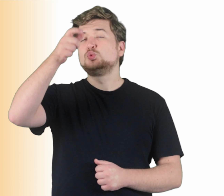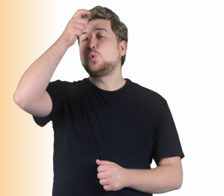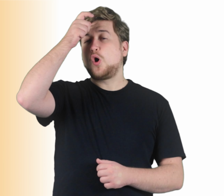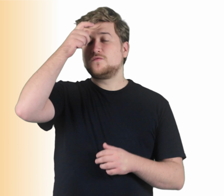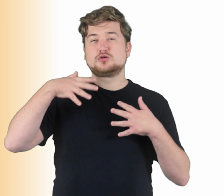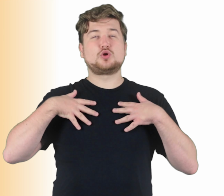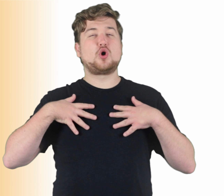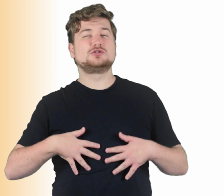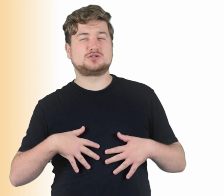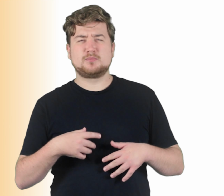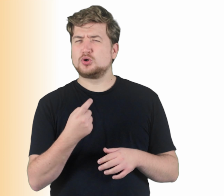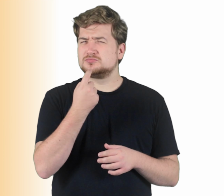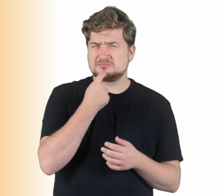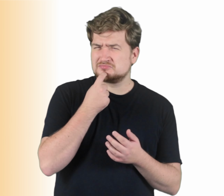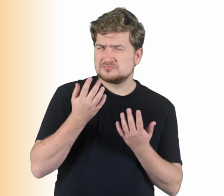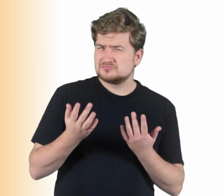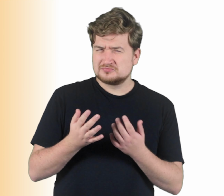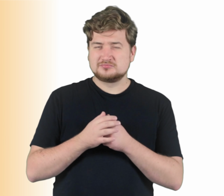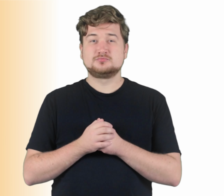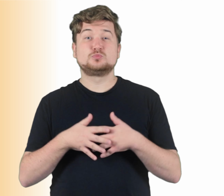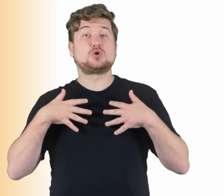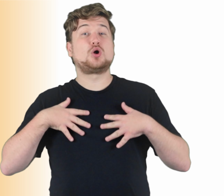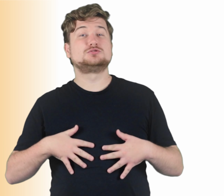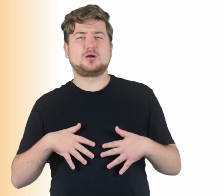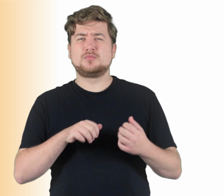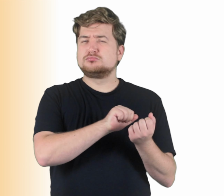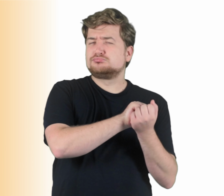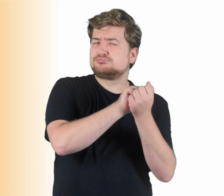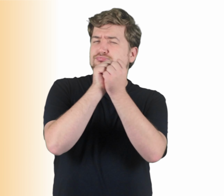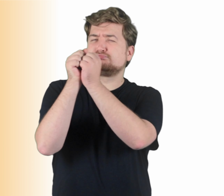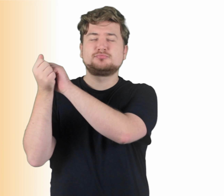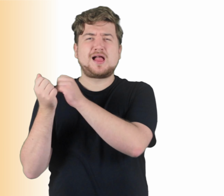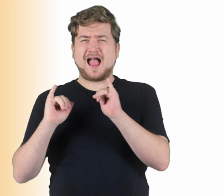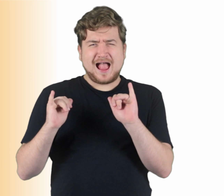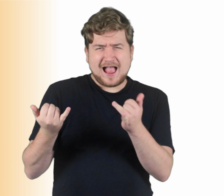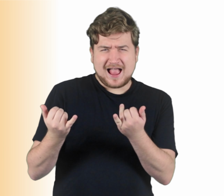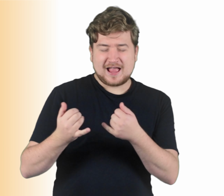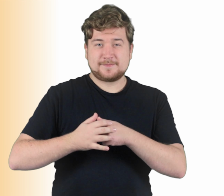Co to jest tożsamość człowieka i jak się kształtuje?